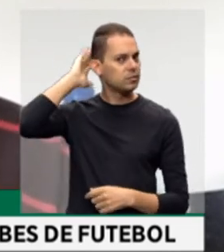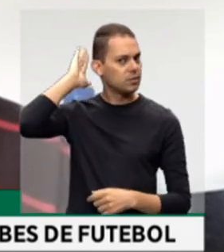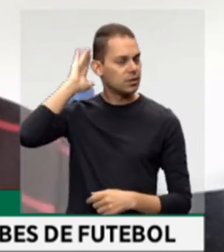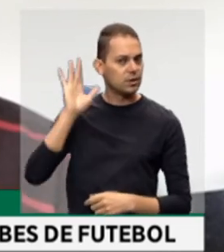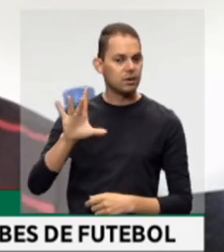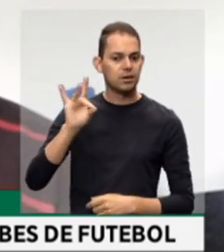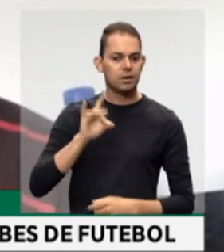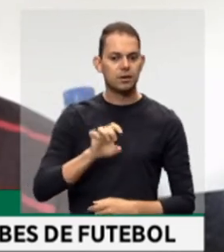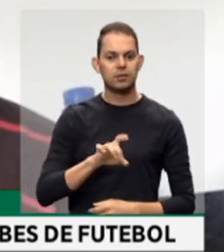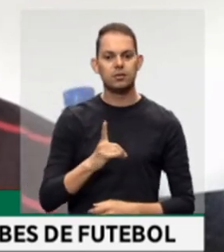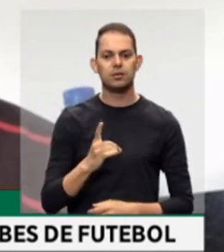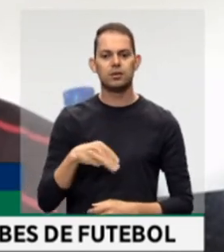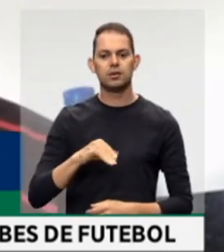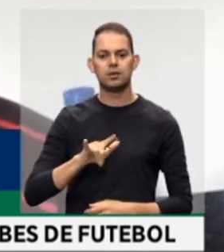MINORIA, FAZER UMA SAUDAÇÃO É VITÓRIA DO POVO DE BELÉM,